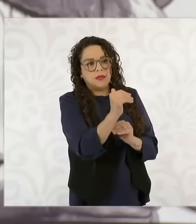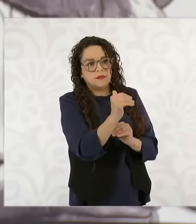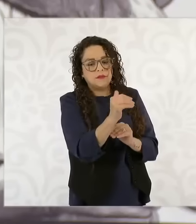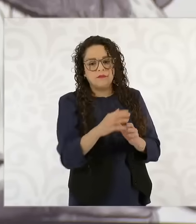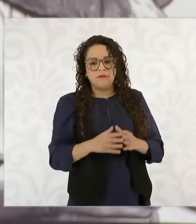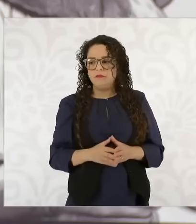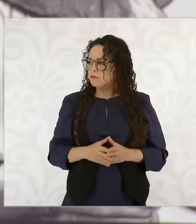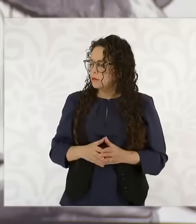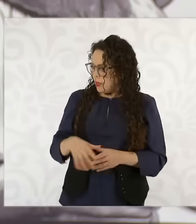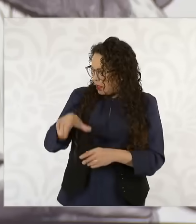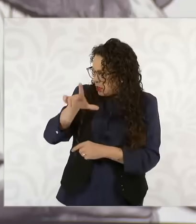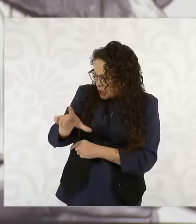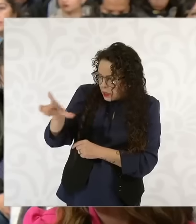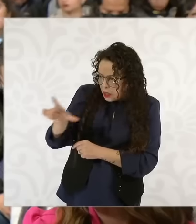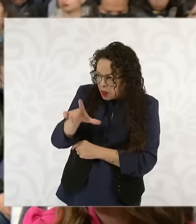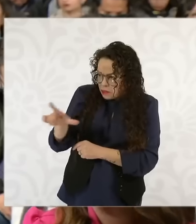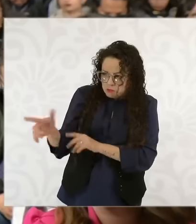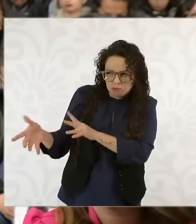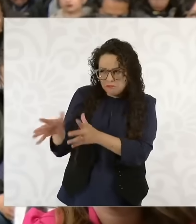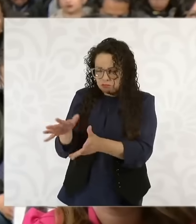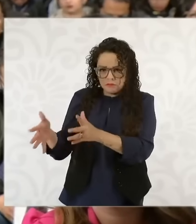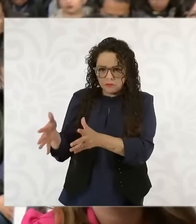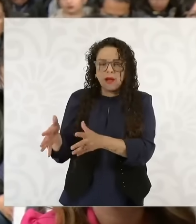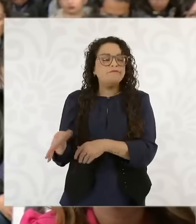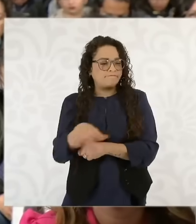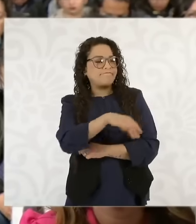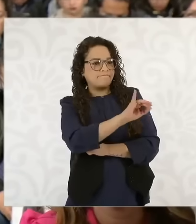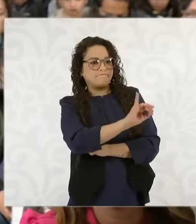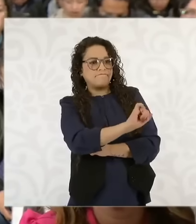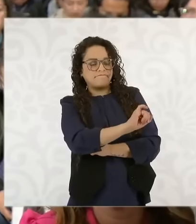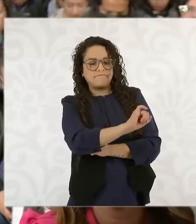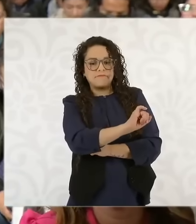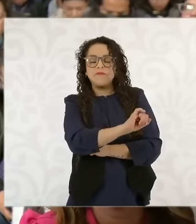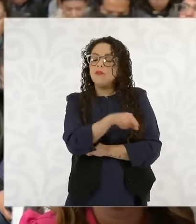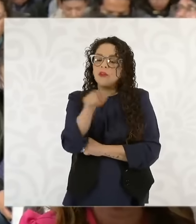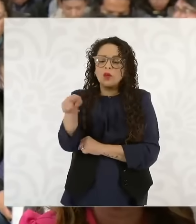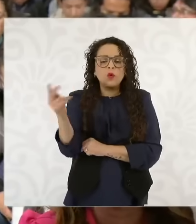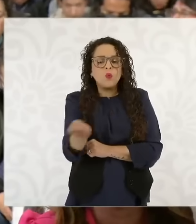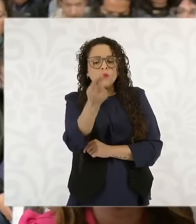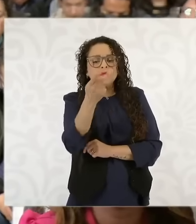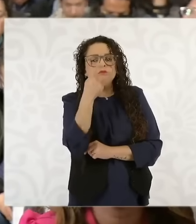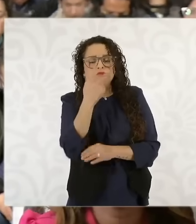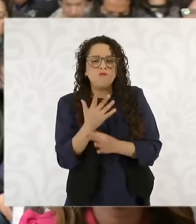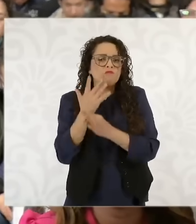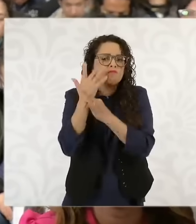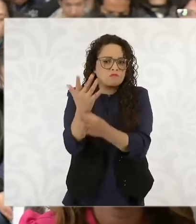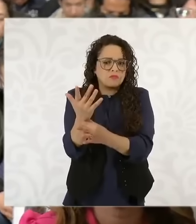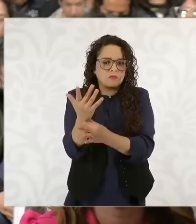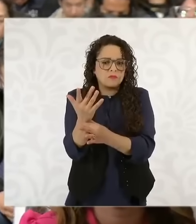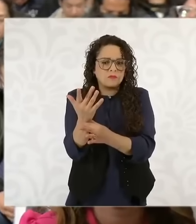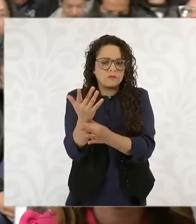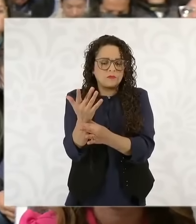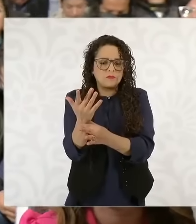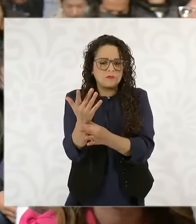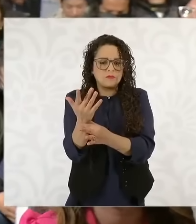¿sí? Más más o más menos. Eh, usted ha comentado que también alcanzaría la eh que no Pemex no